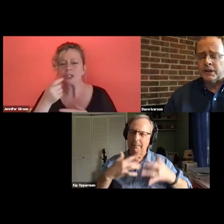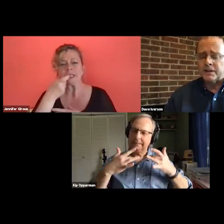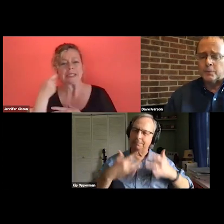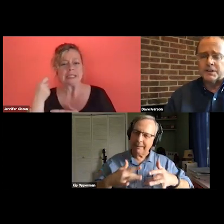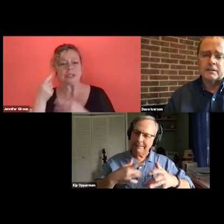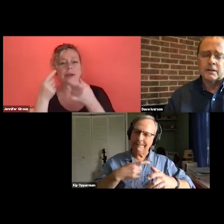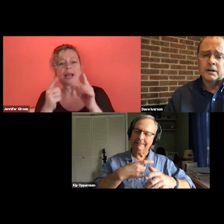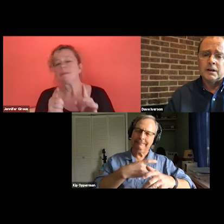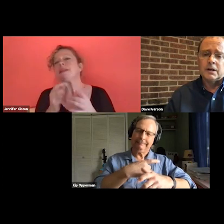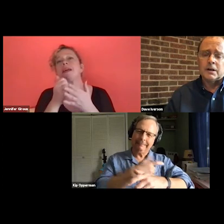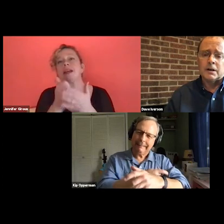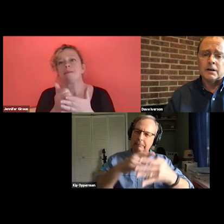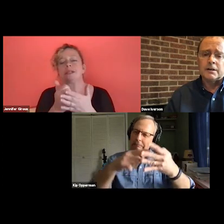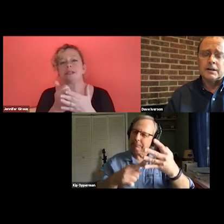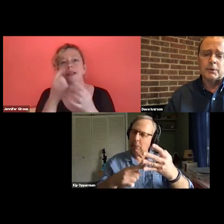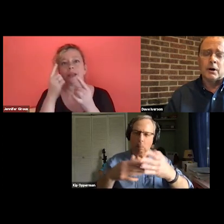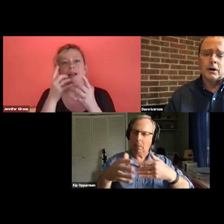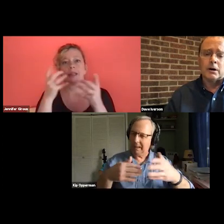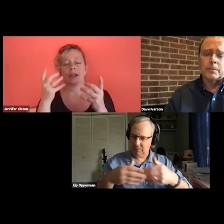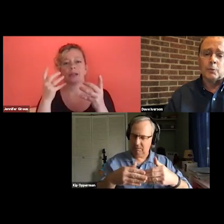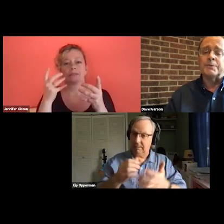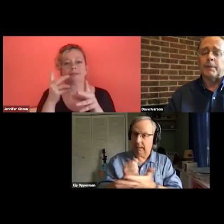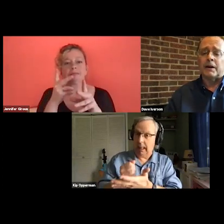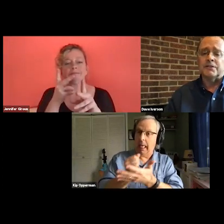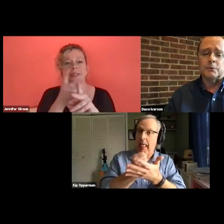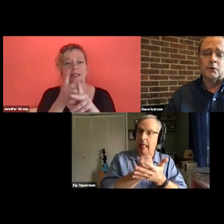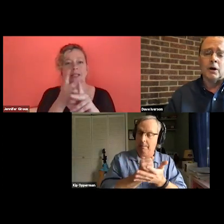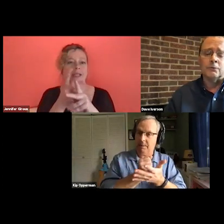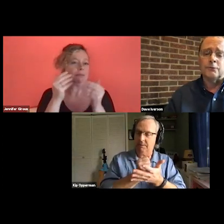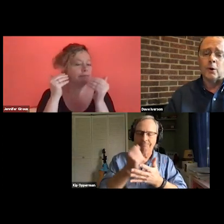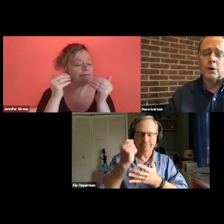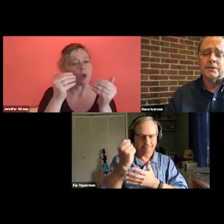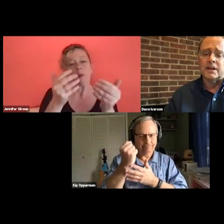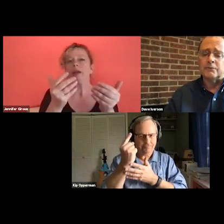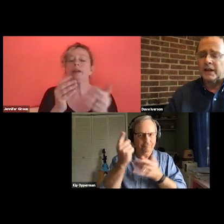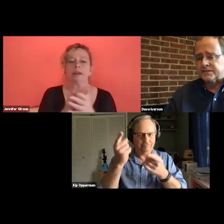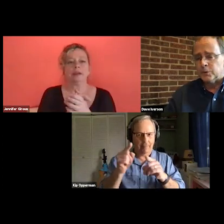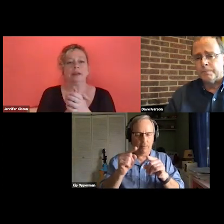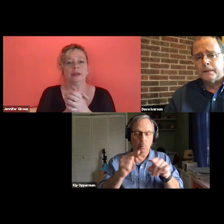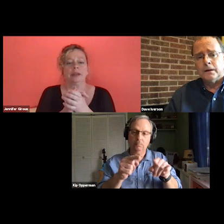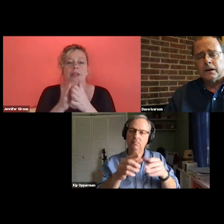y eso creo que nos ayudó a mantener la inteligencia sobre nosotros a medida que avanzamos y a mantenernos flexibles,